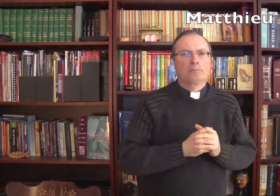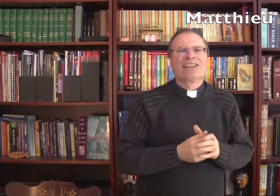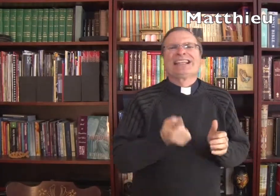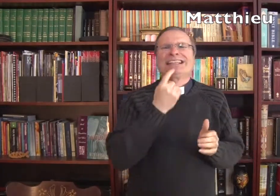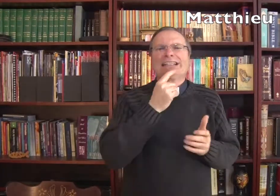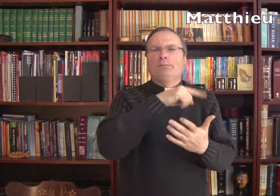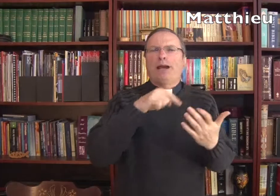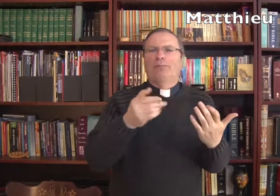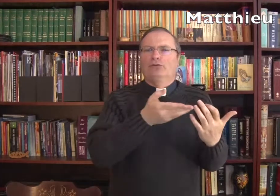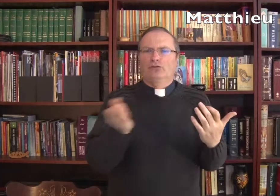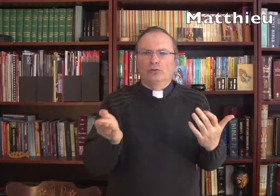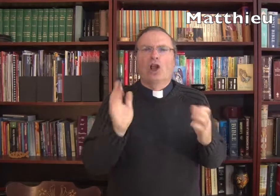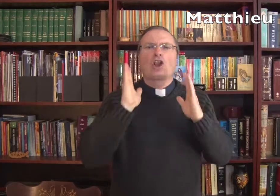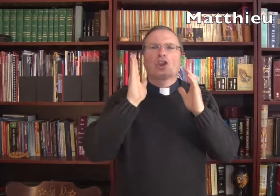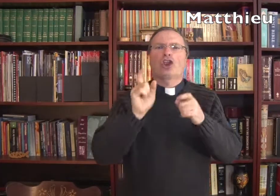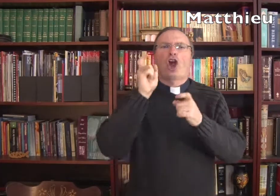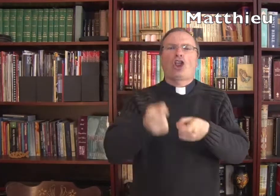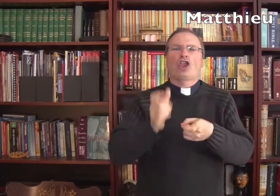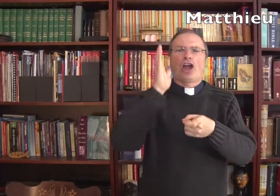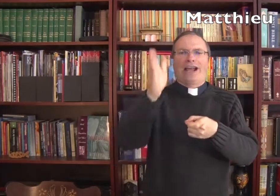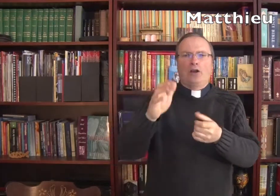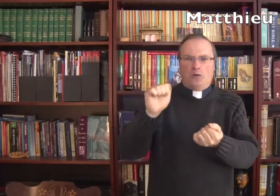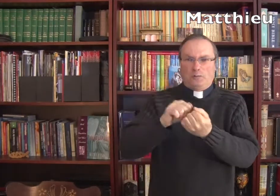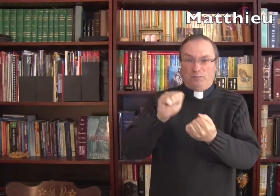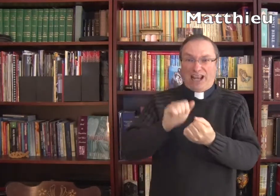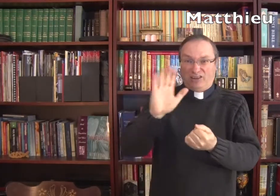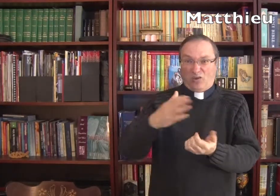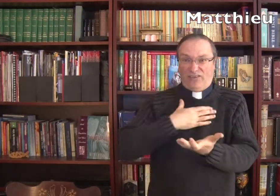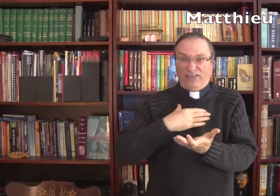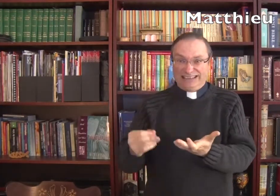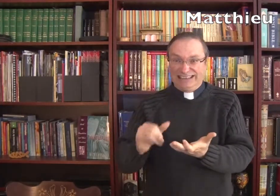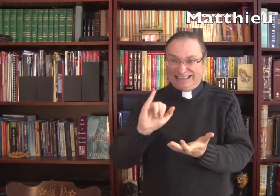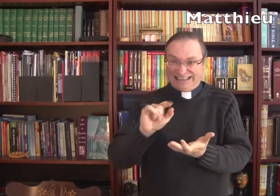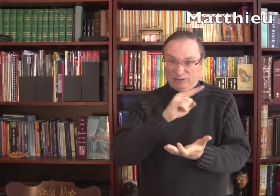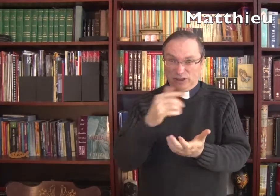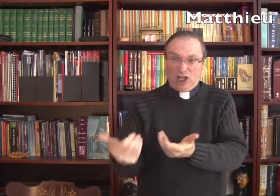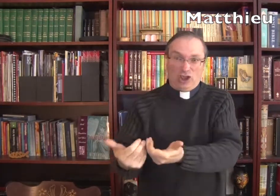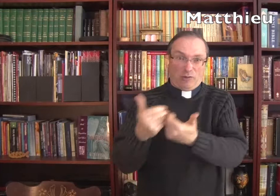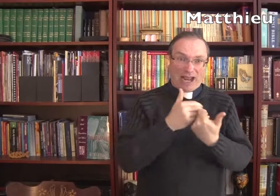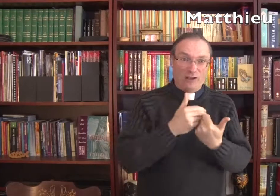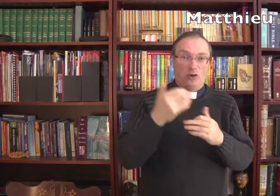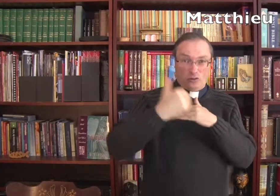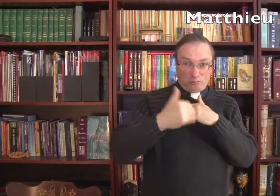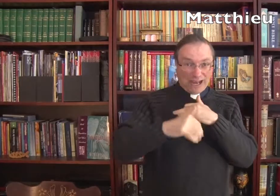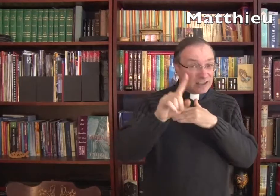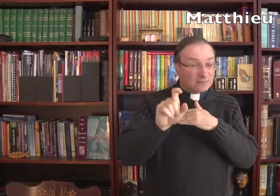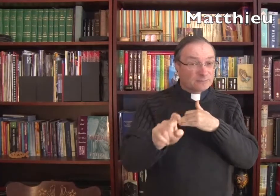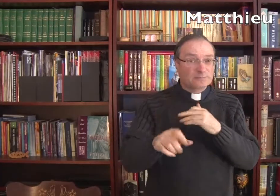Qui parmi vous donnera une pierre à son fils, s’il lui demande du pain?